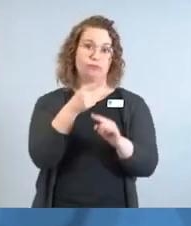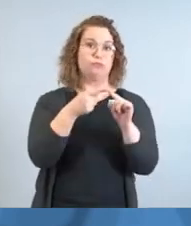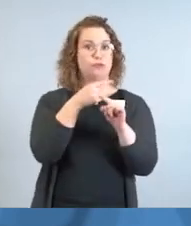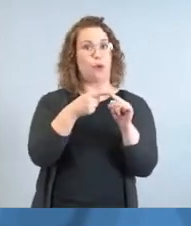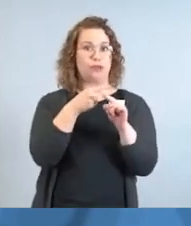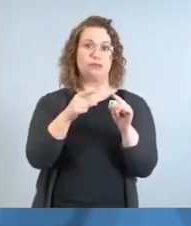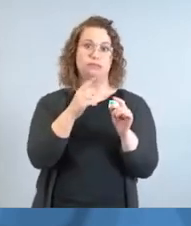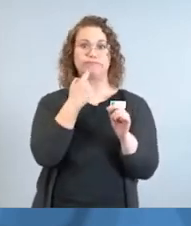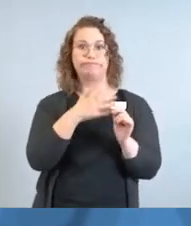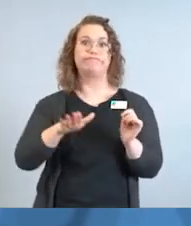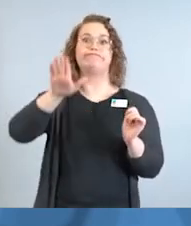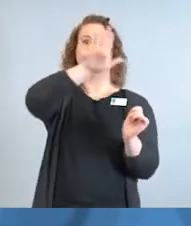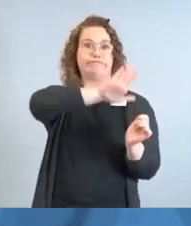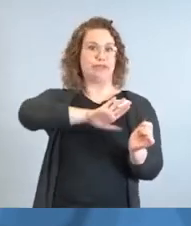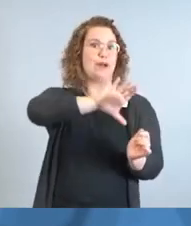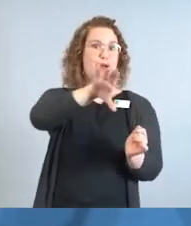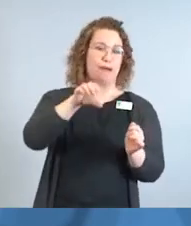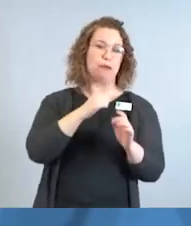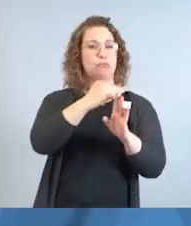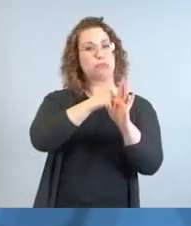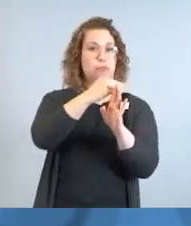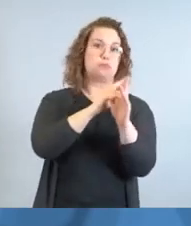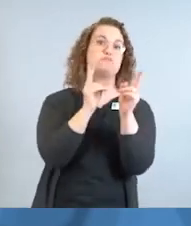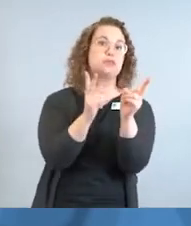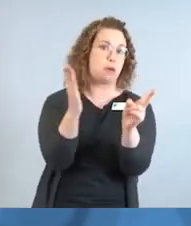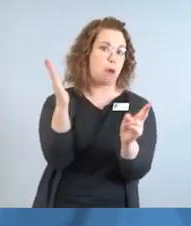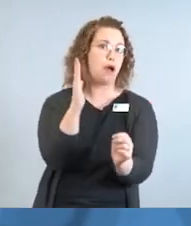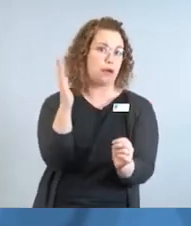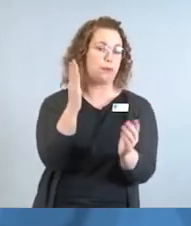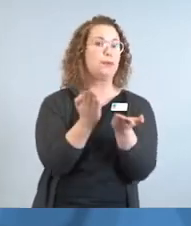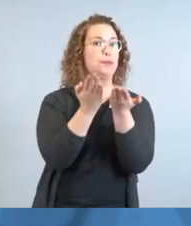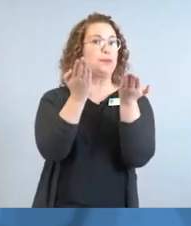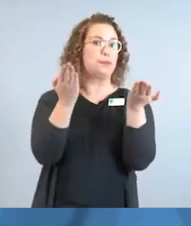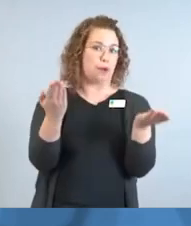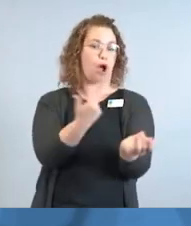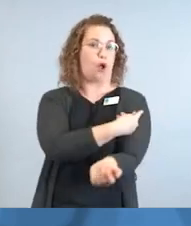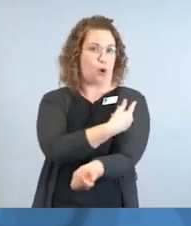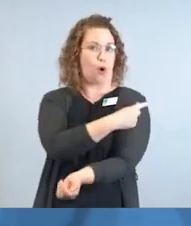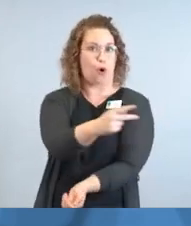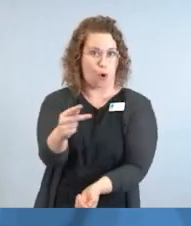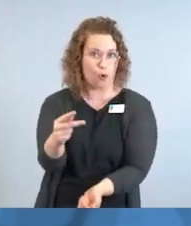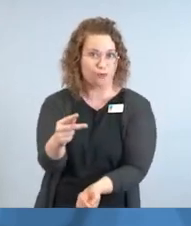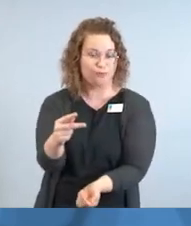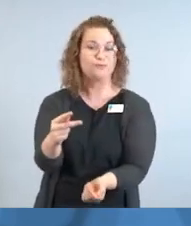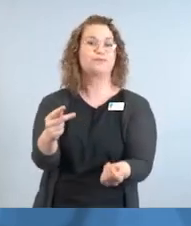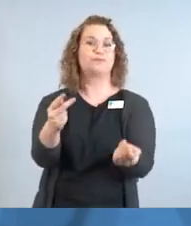Sitä on pyritty toteuttamaan sillä, että sairaanhoitopiireissä on ohjattu enemmän rokotteita